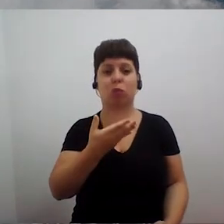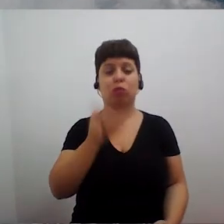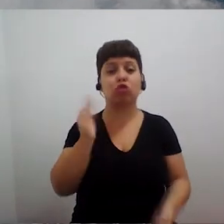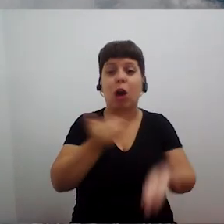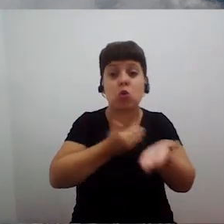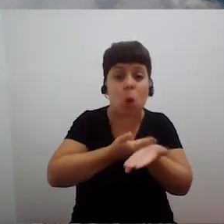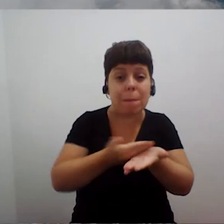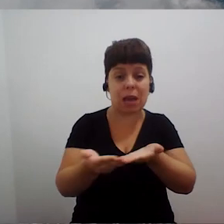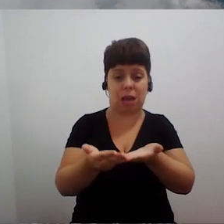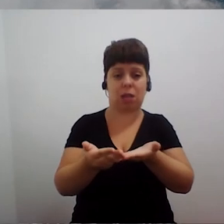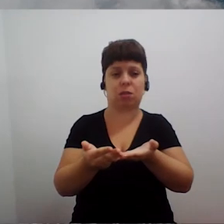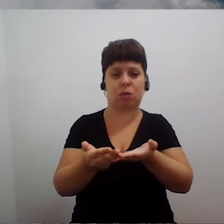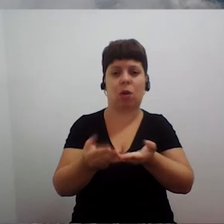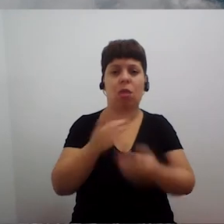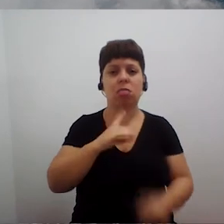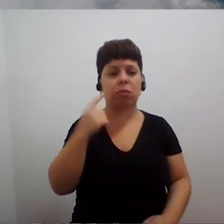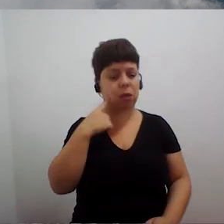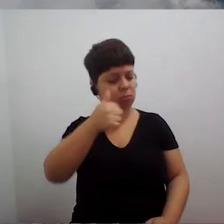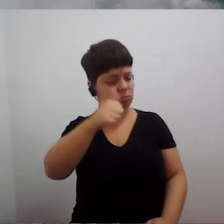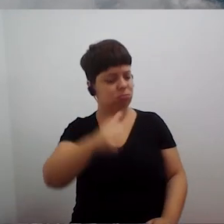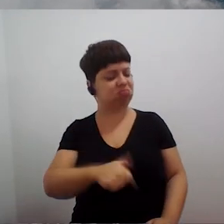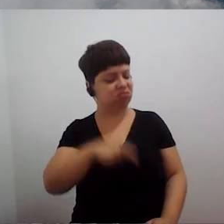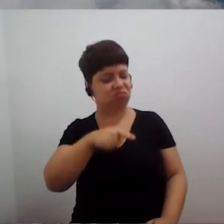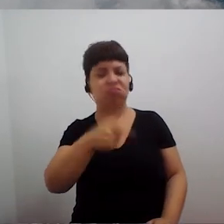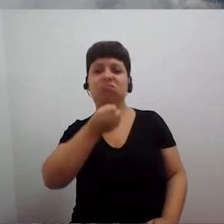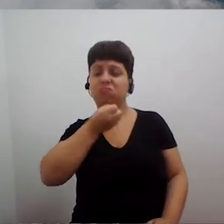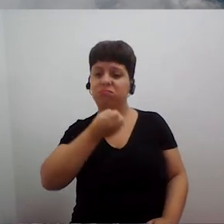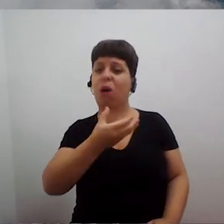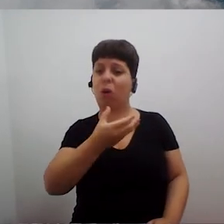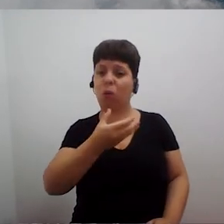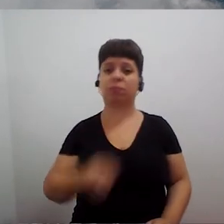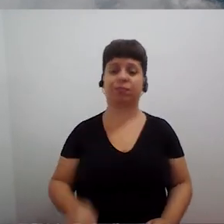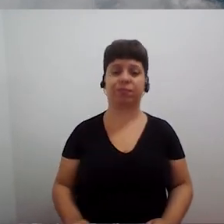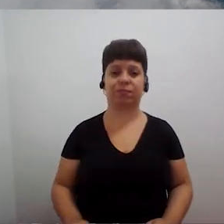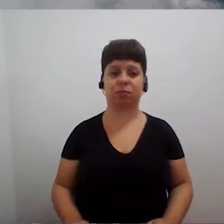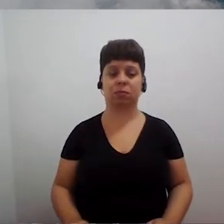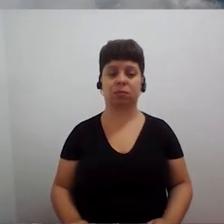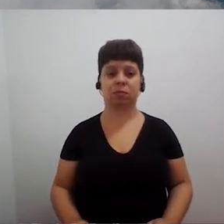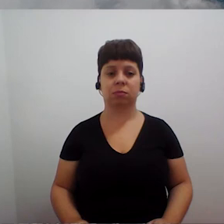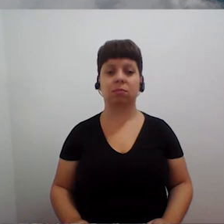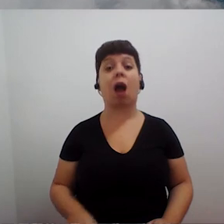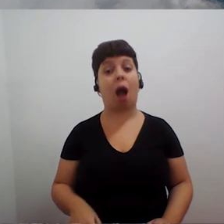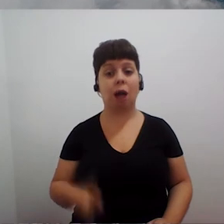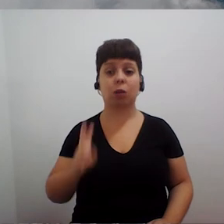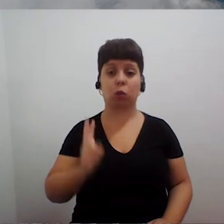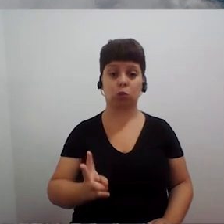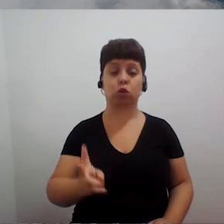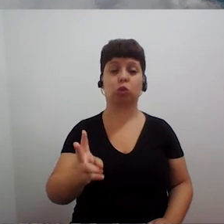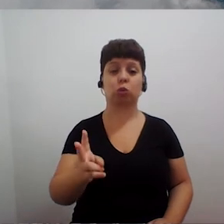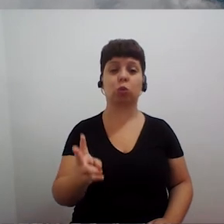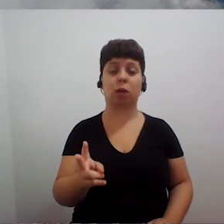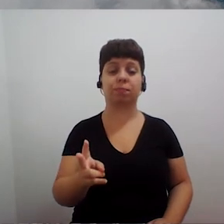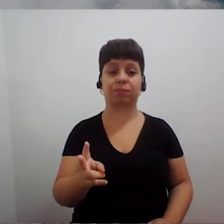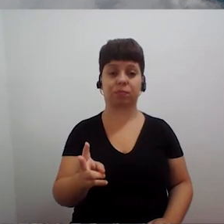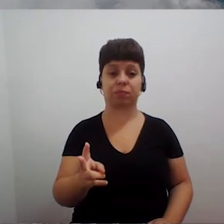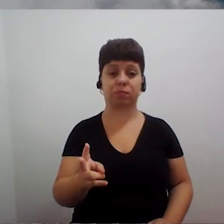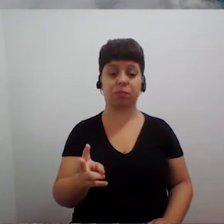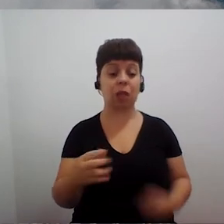Deus tem uma uma avaliação bastante positiva isso continua com uma incumbência dada para